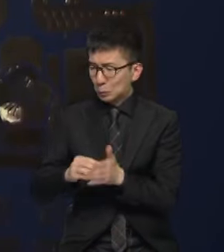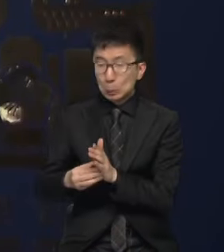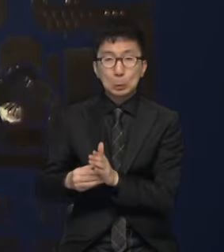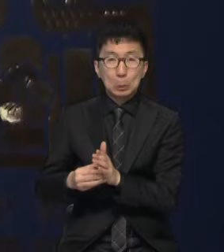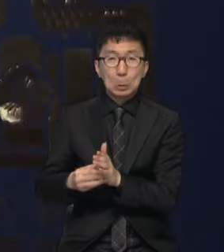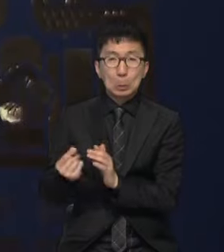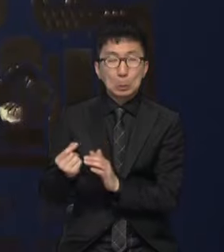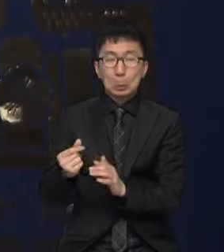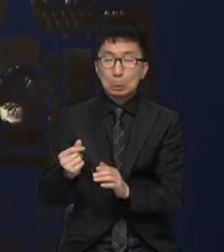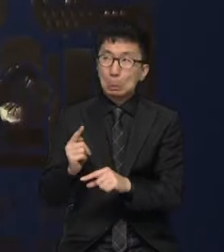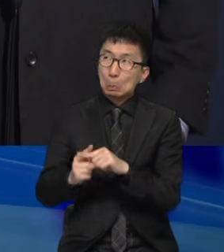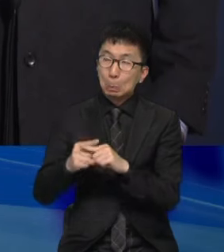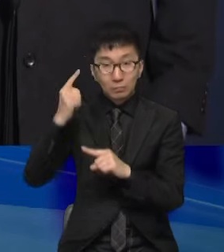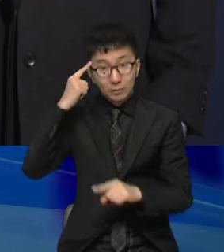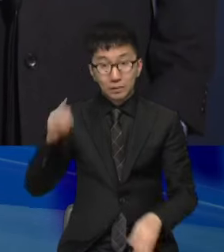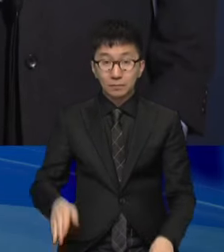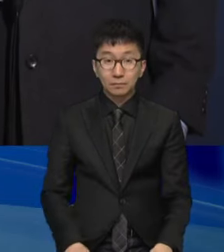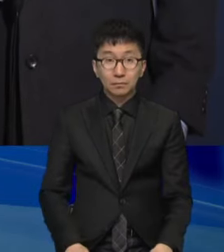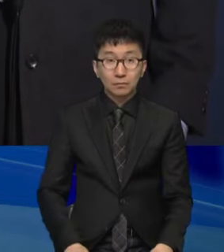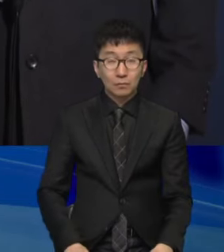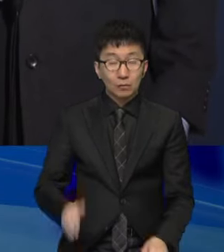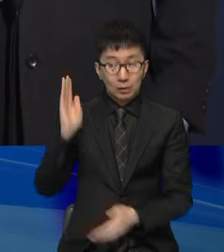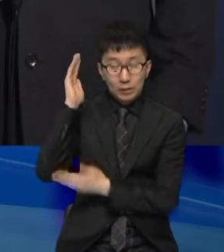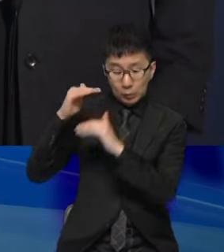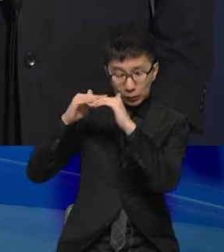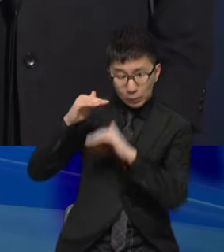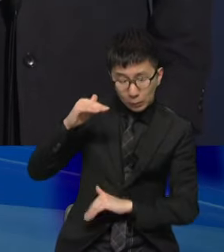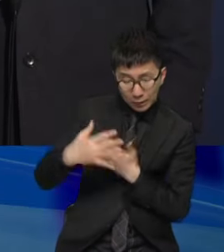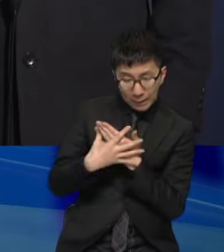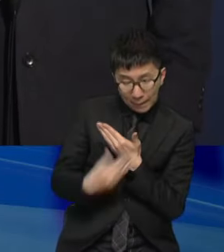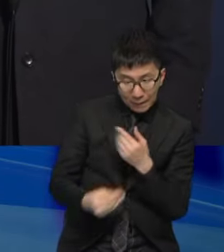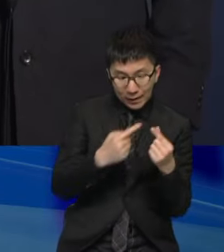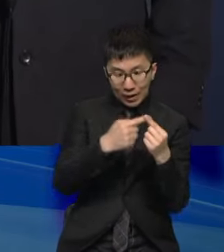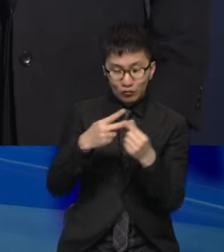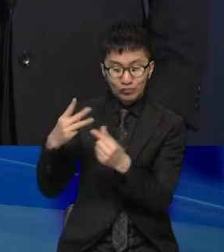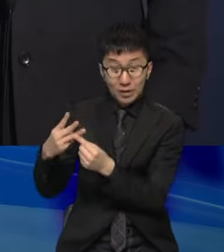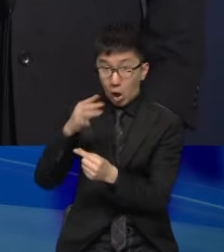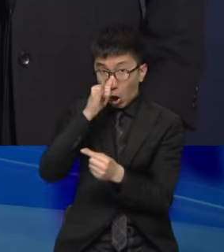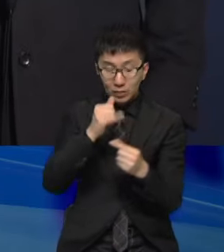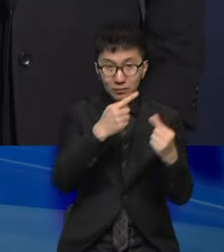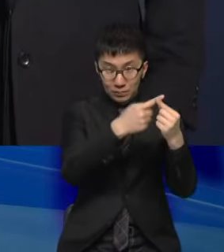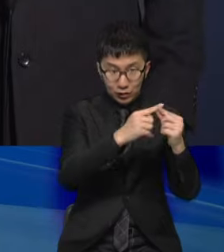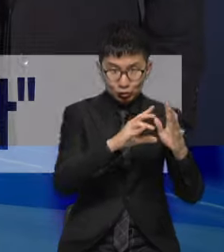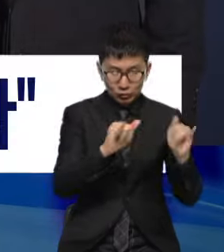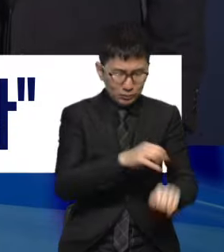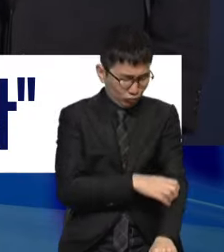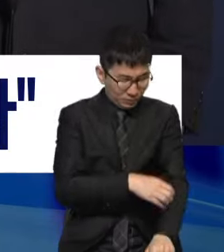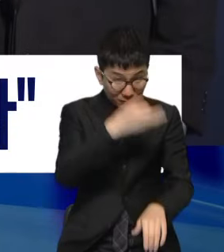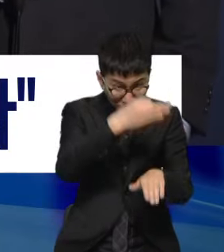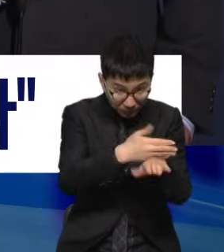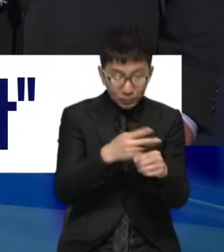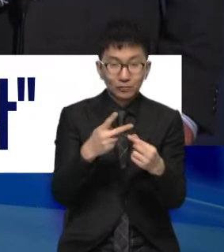오늘 담화 키워드는 크게 세 가지로 볼 수 있습니다. 불편을 드려서 국민들께 송구하다. 또 증원 규모 2천 명도 고집하지 않고